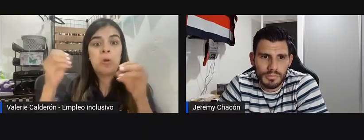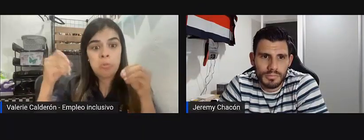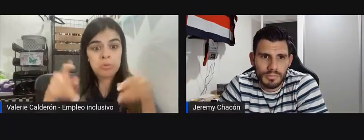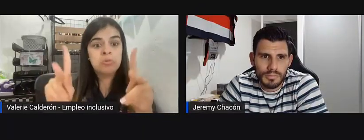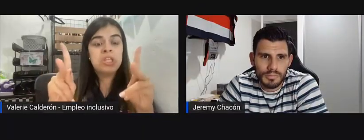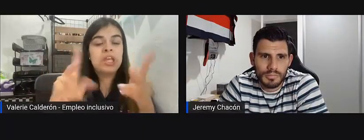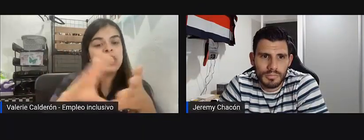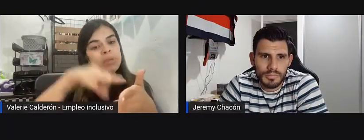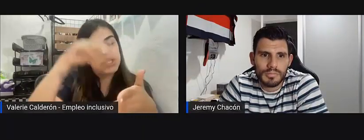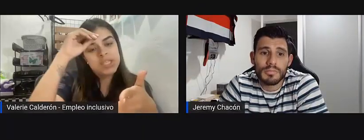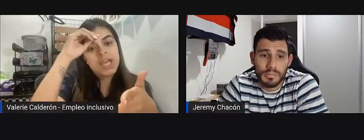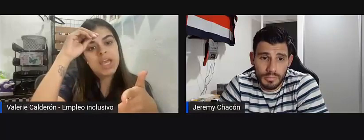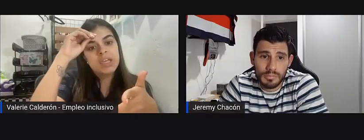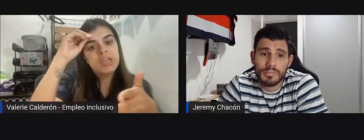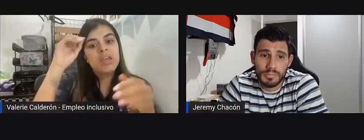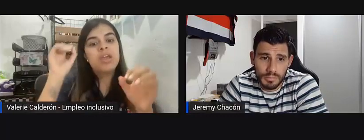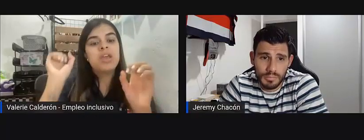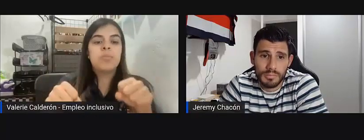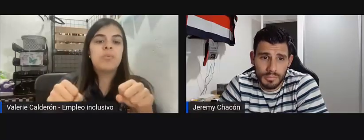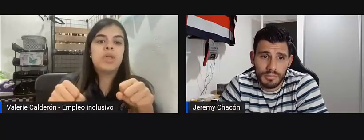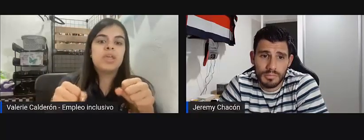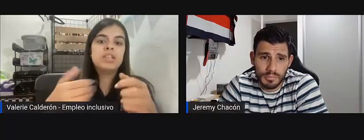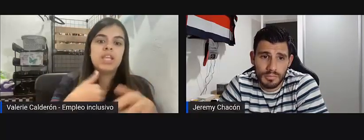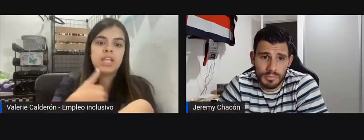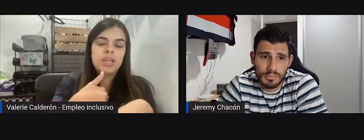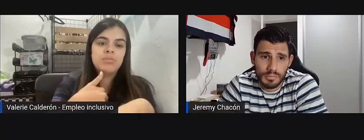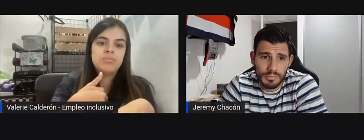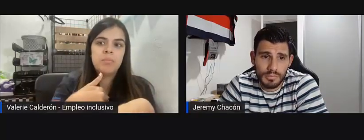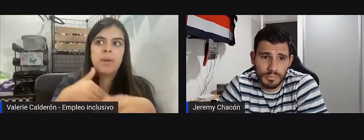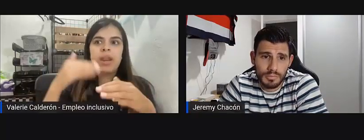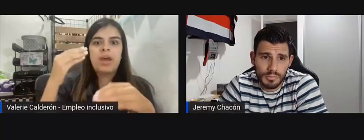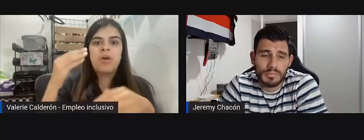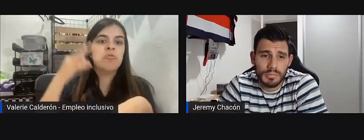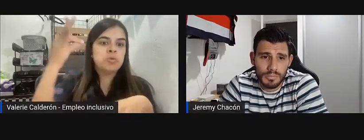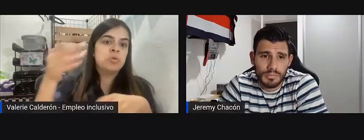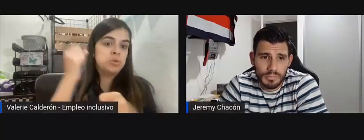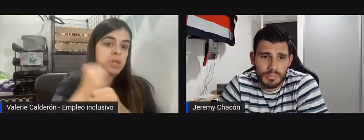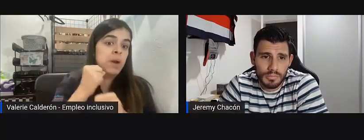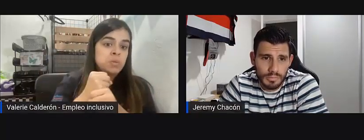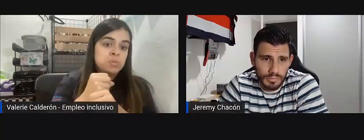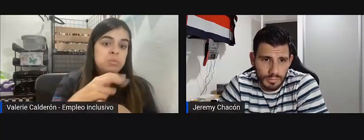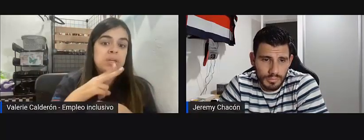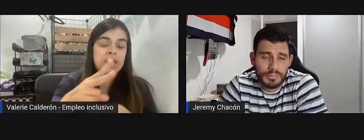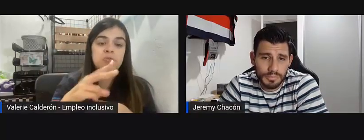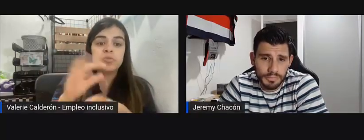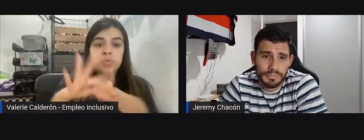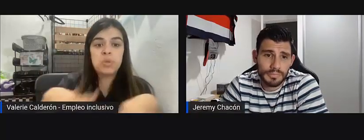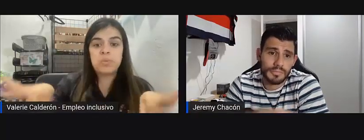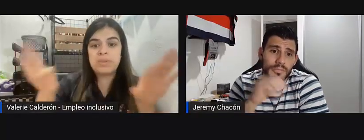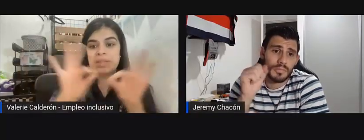oportunidad de aprendizaje que pueden tener para un futuro trabajo verdad que eso es muy importante